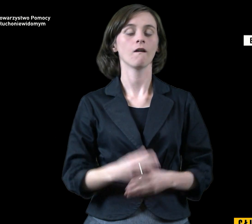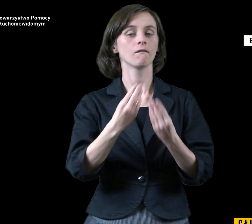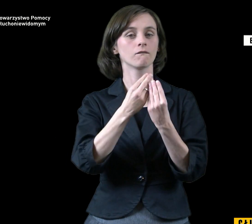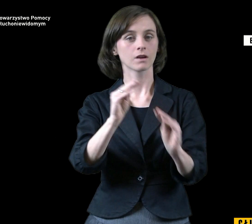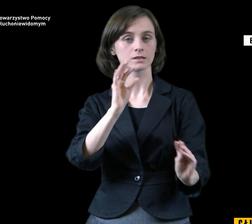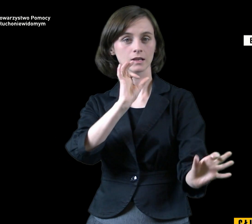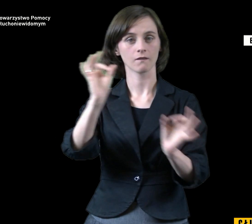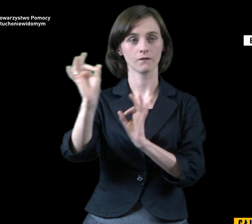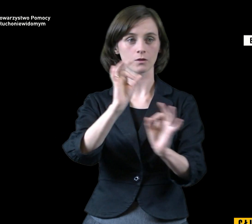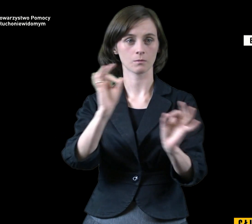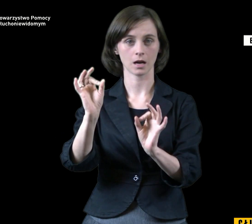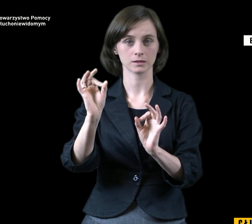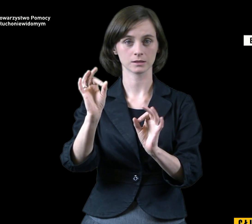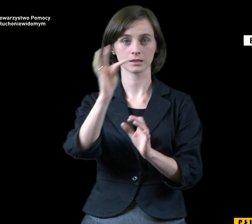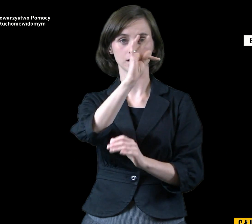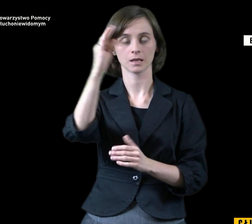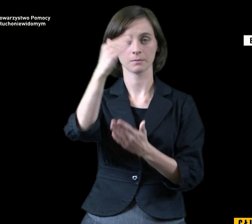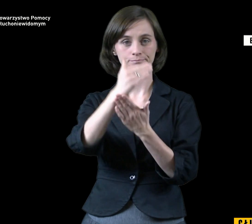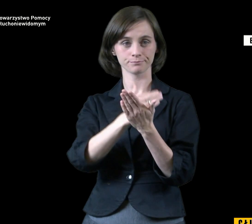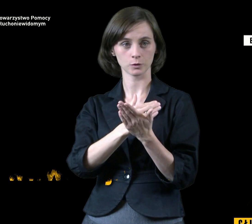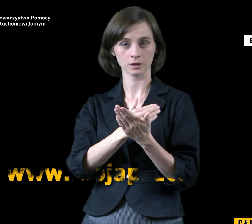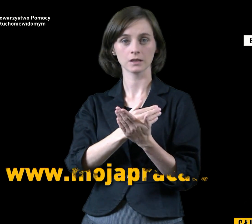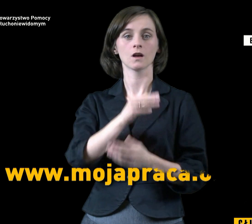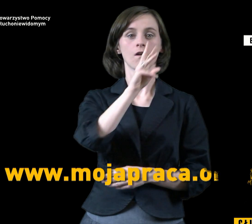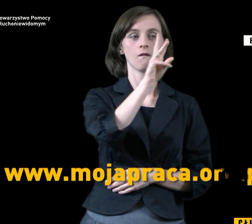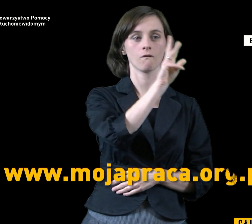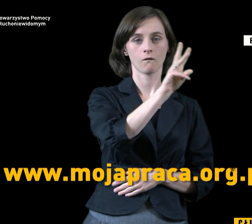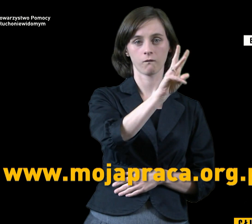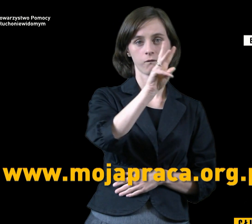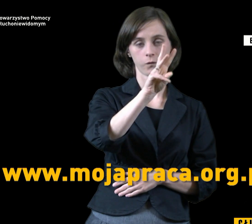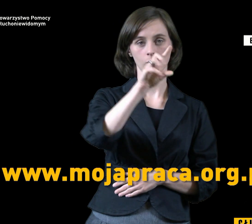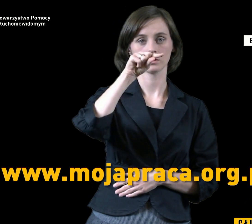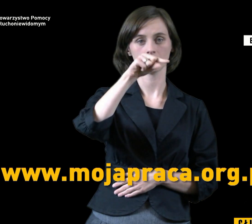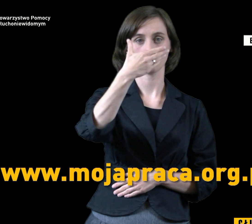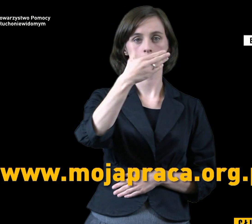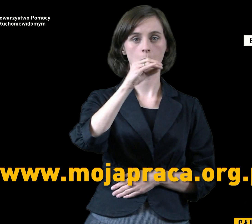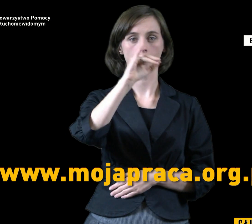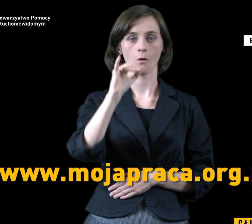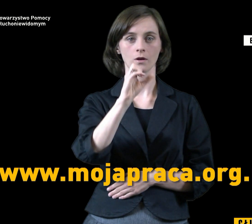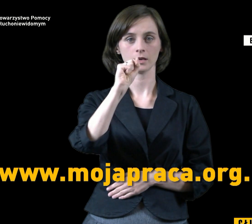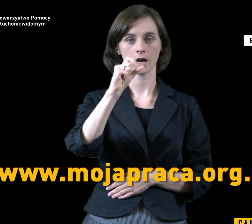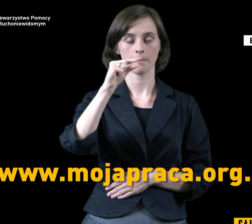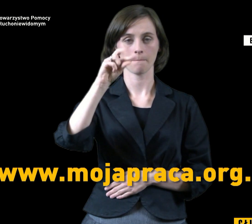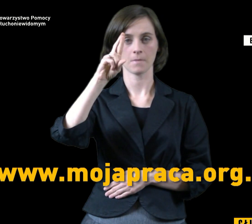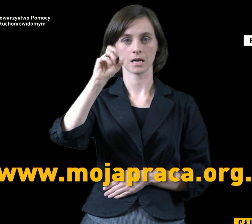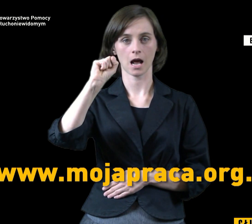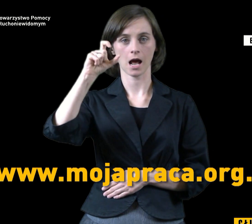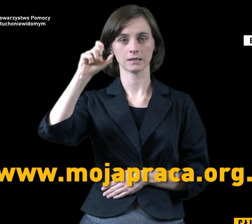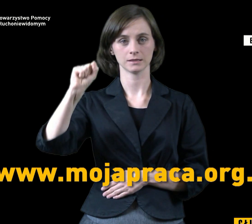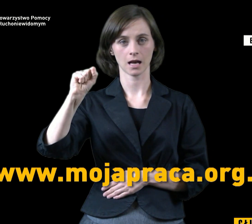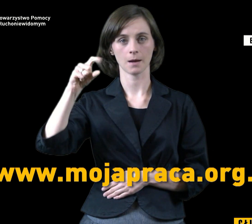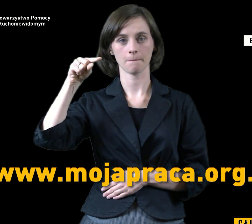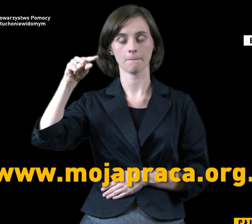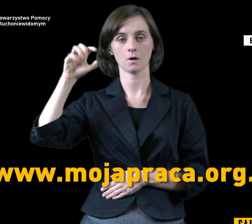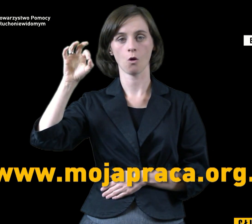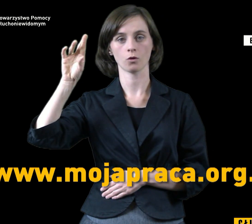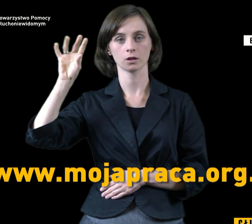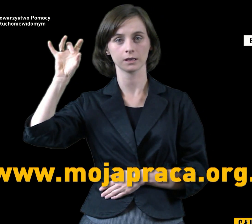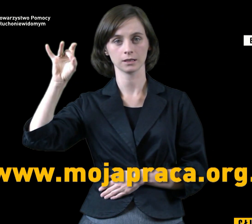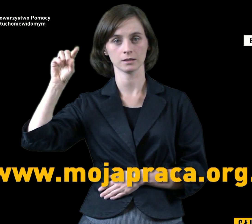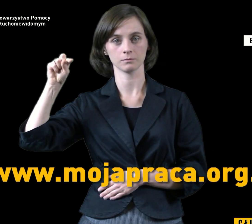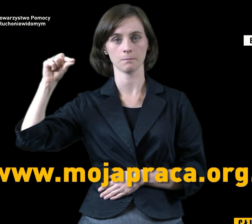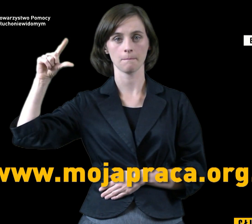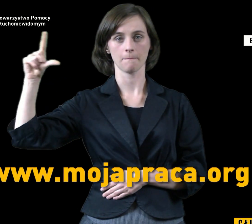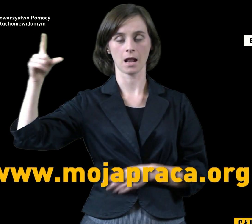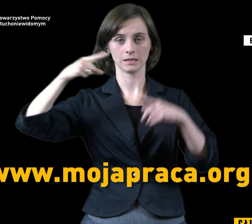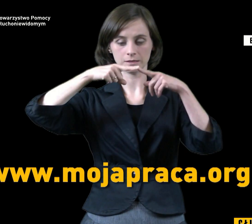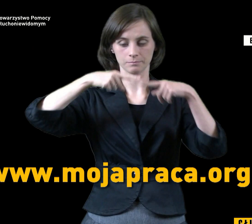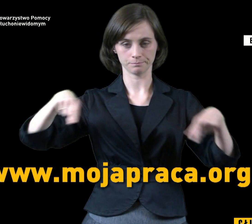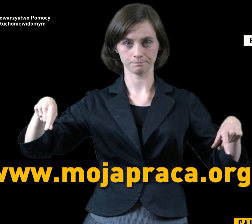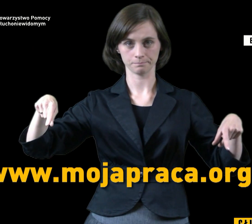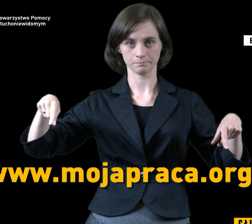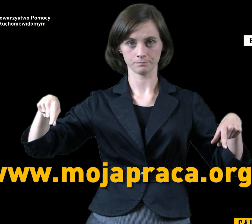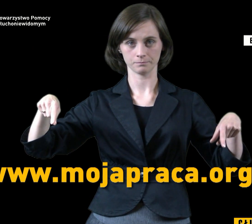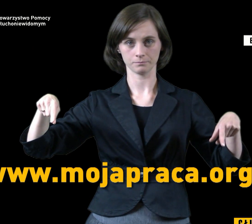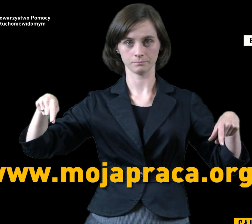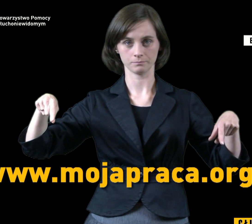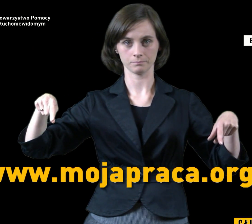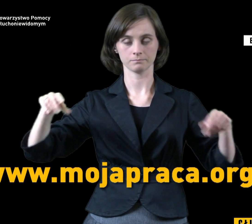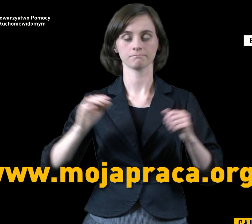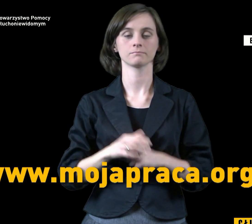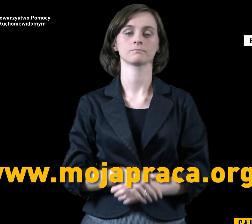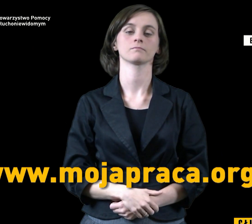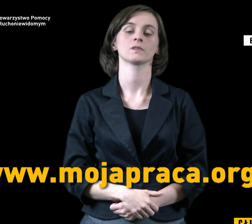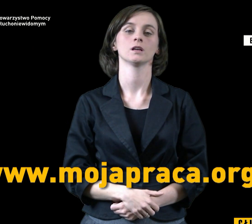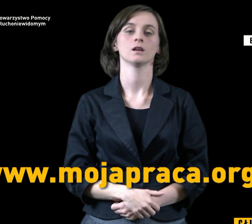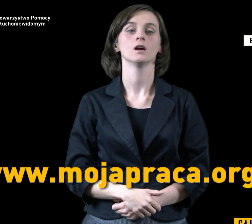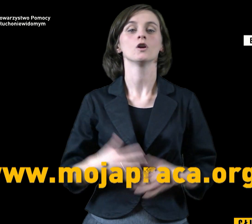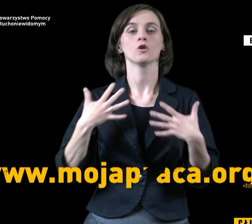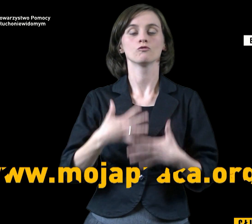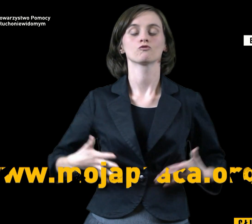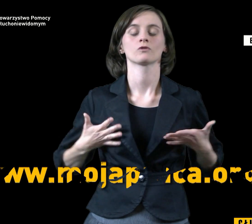Więcej informacji o projekcie www.mojapraca.org.pl.